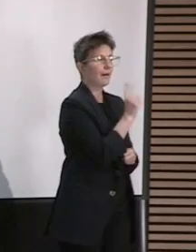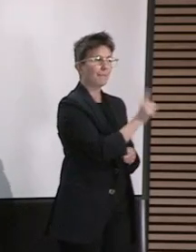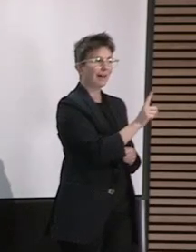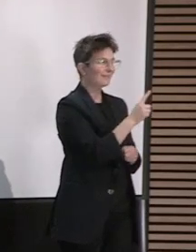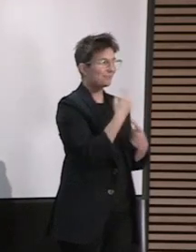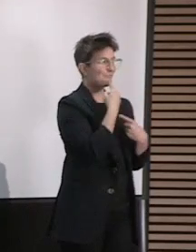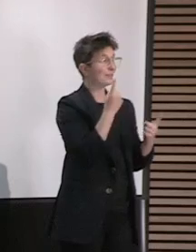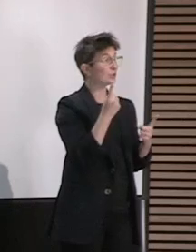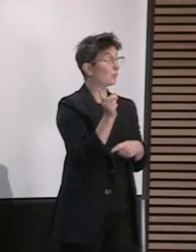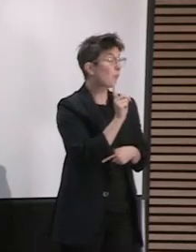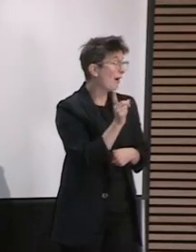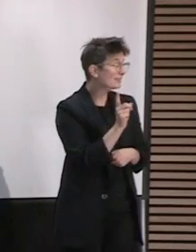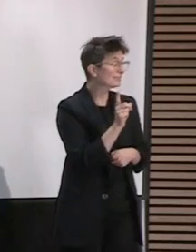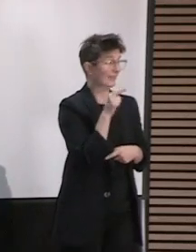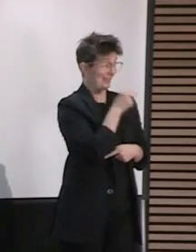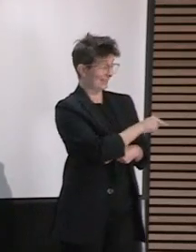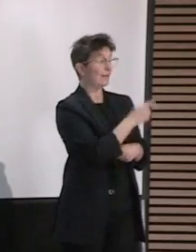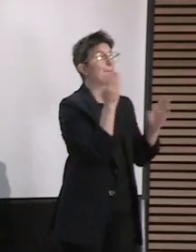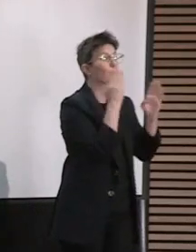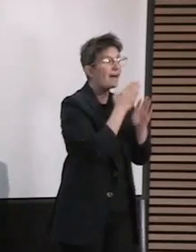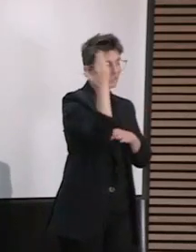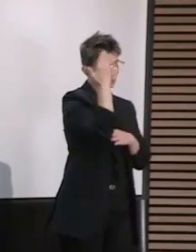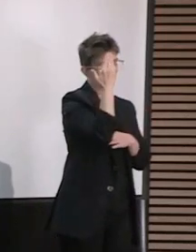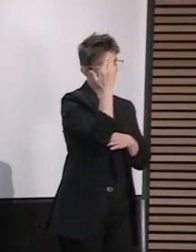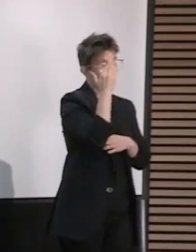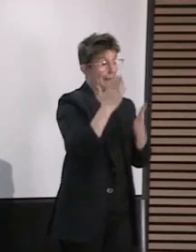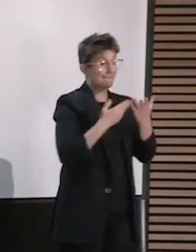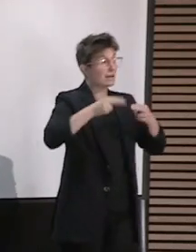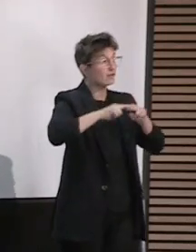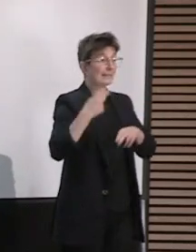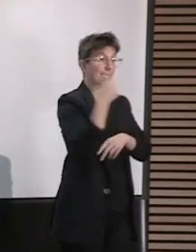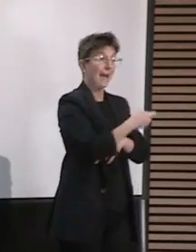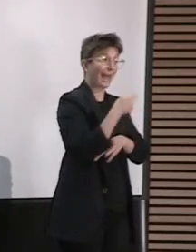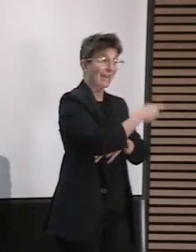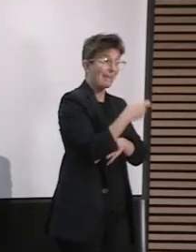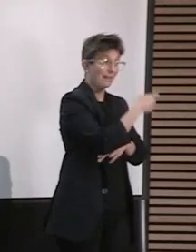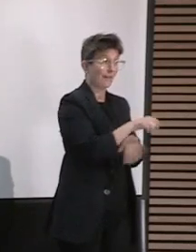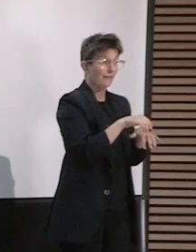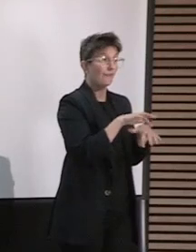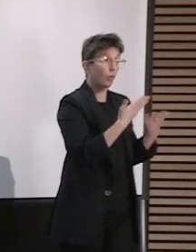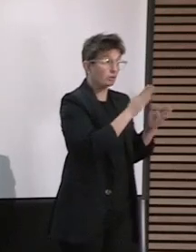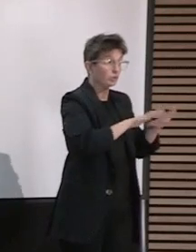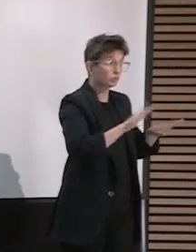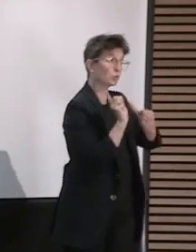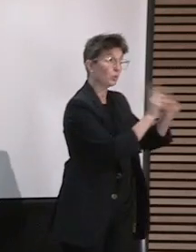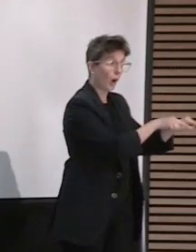engari ko tetahi atu korero ko tera. He kura mo nga tamariki a